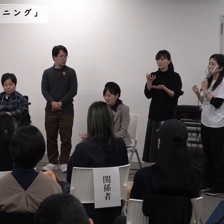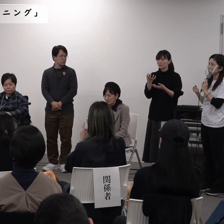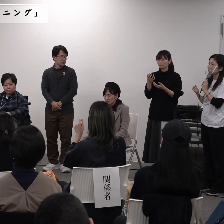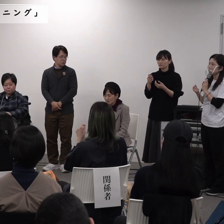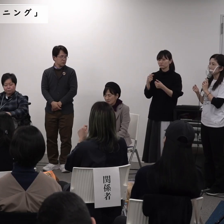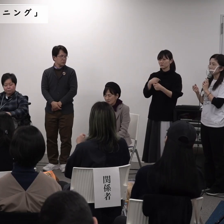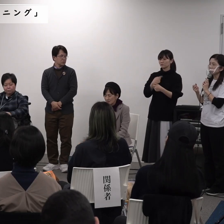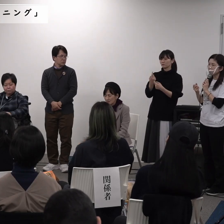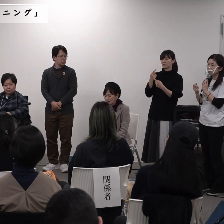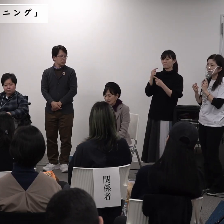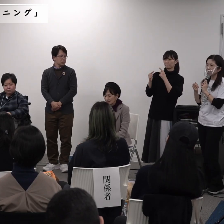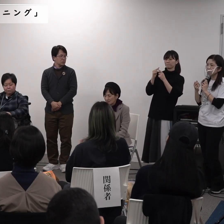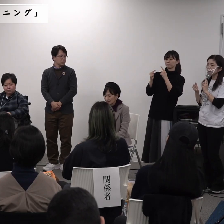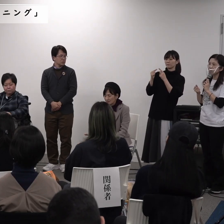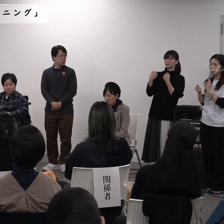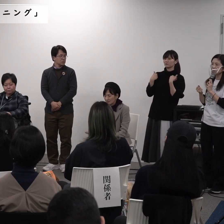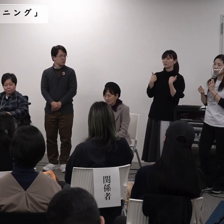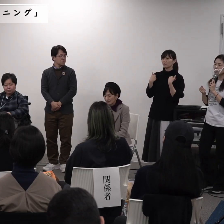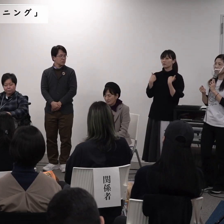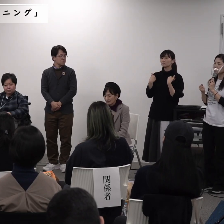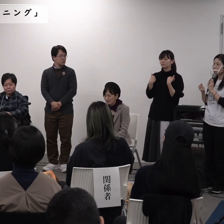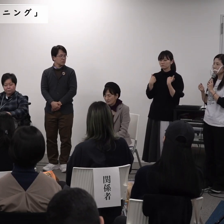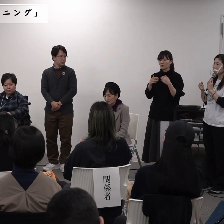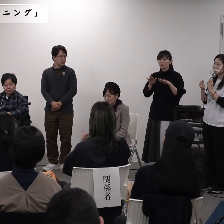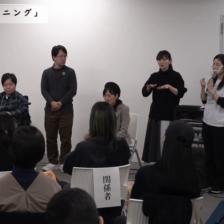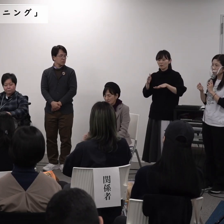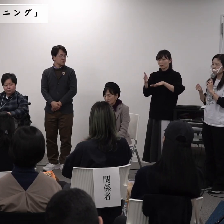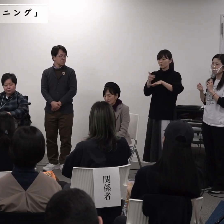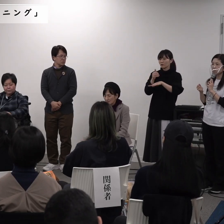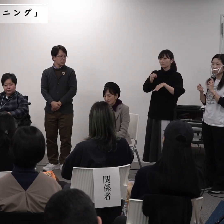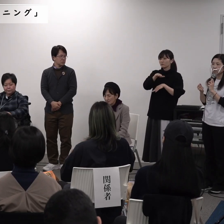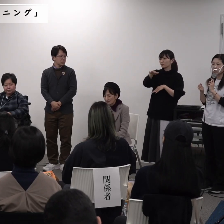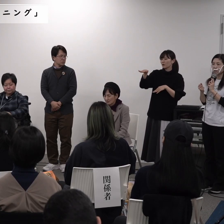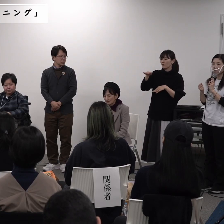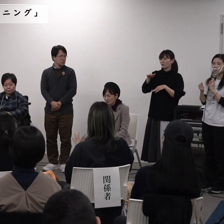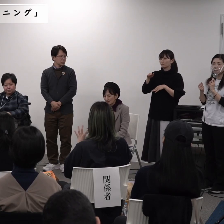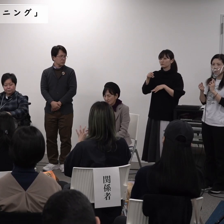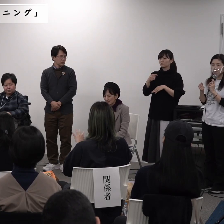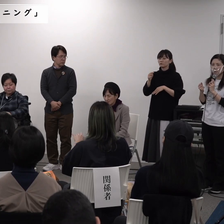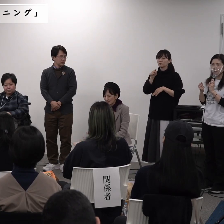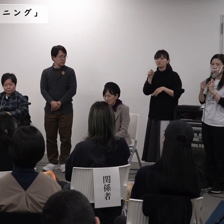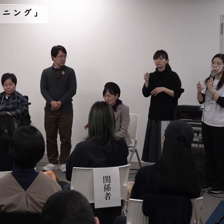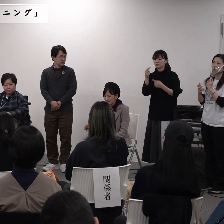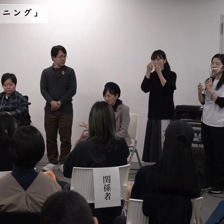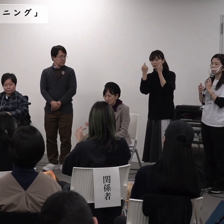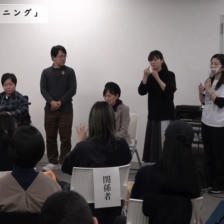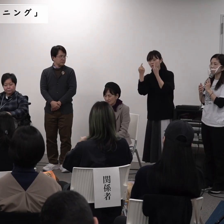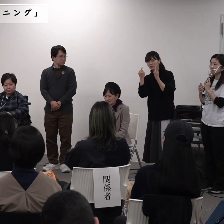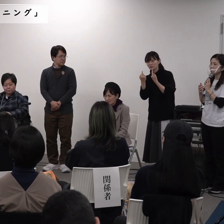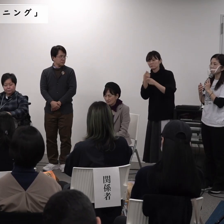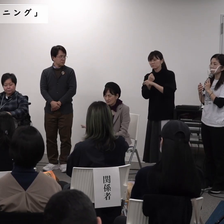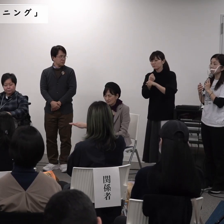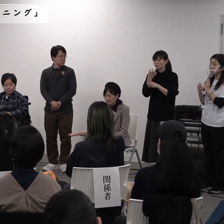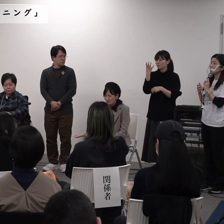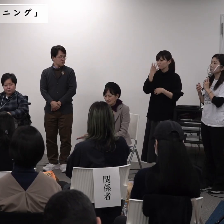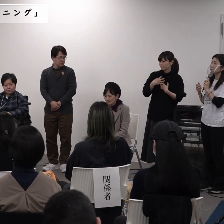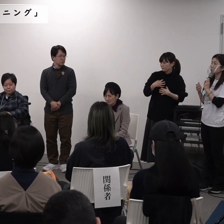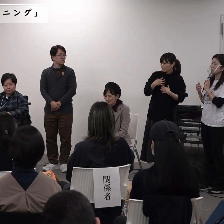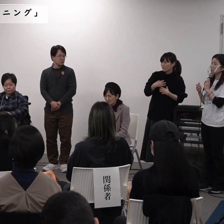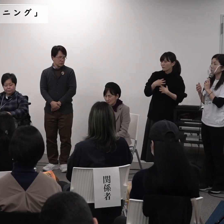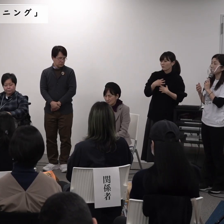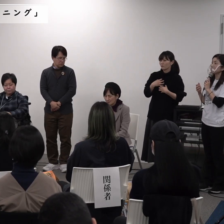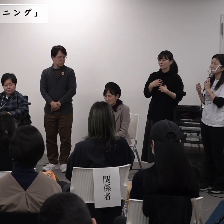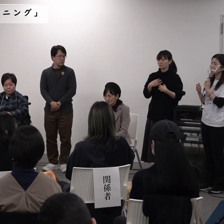きっと今の選手たちもそういう痛みと闘いながら競技に臨んでる人たちいっぱいいるんだろうなと思うと